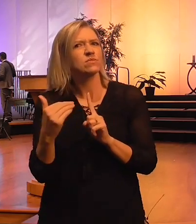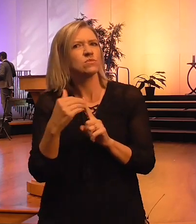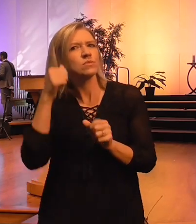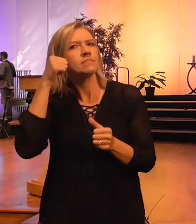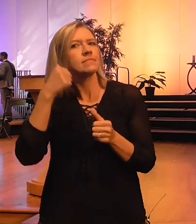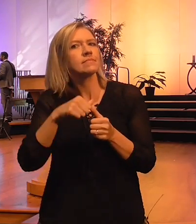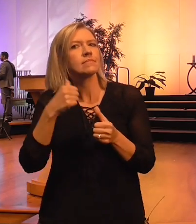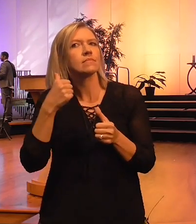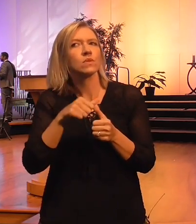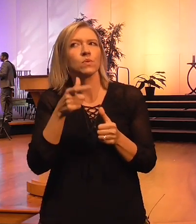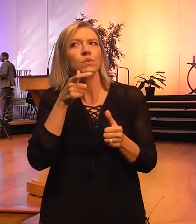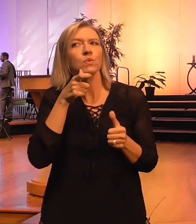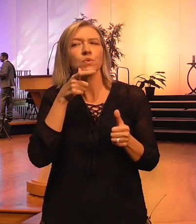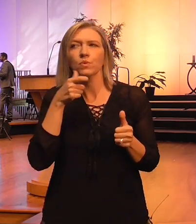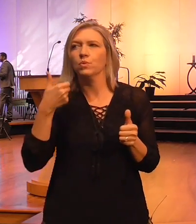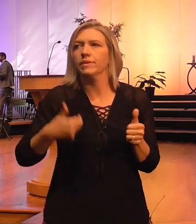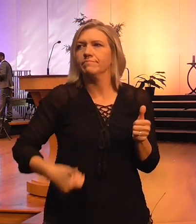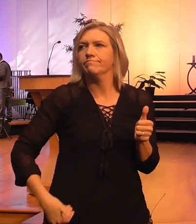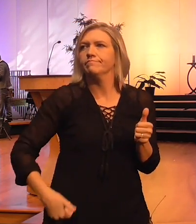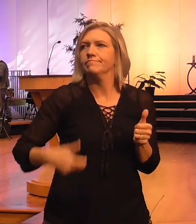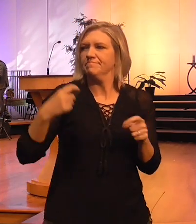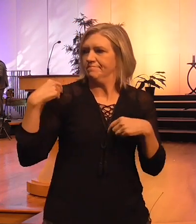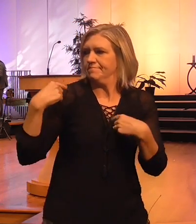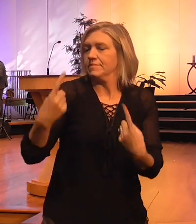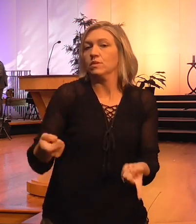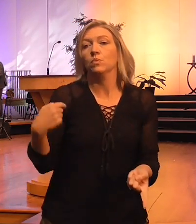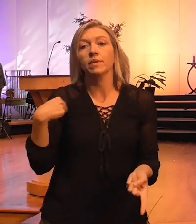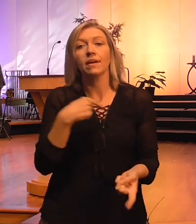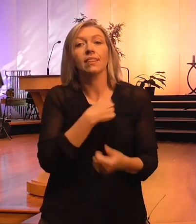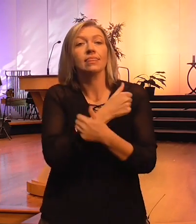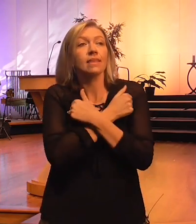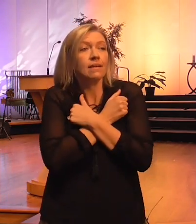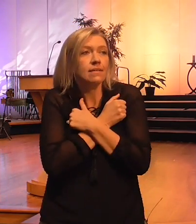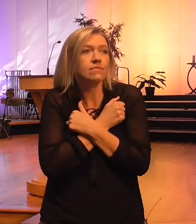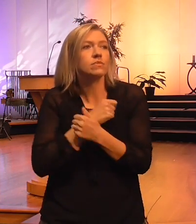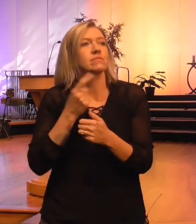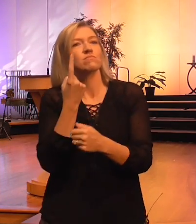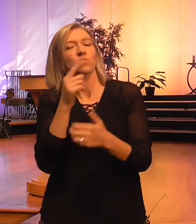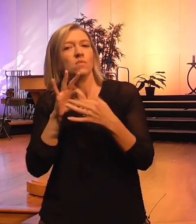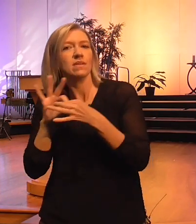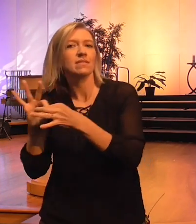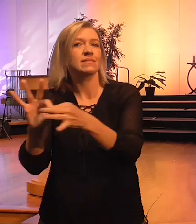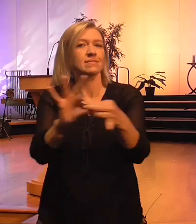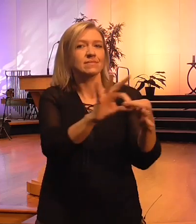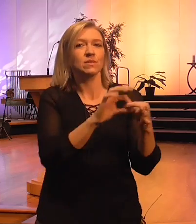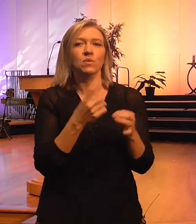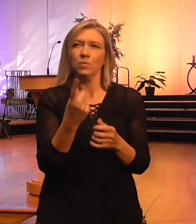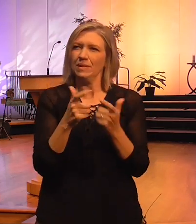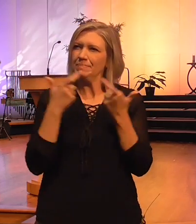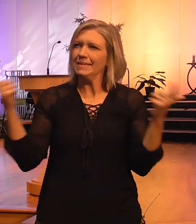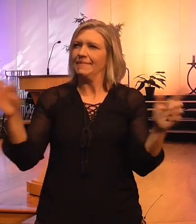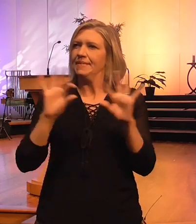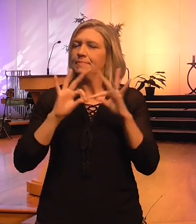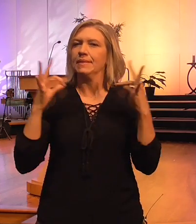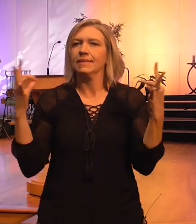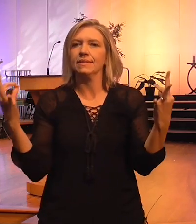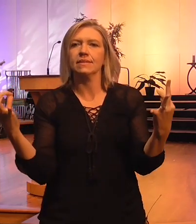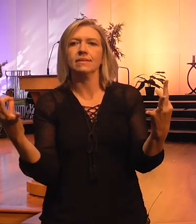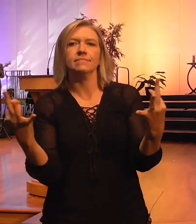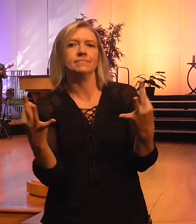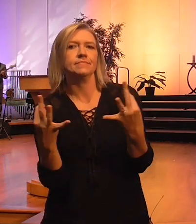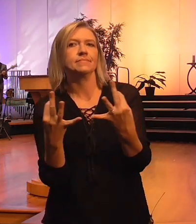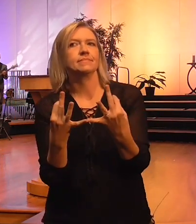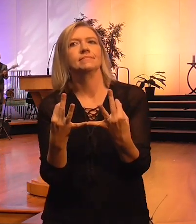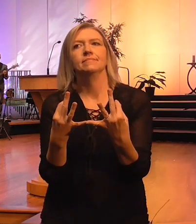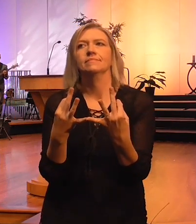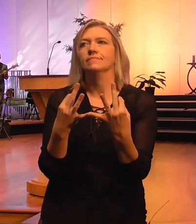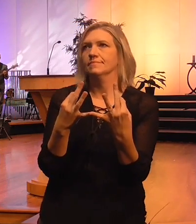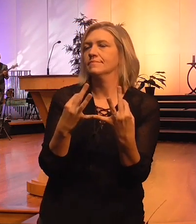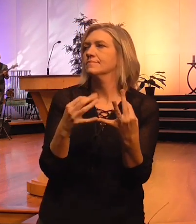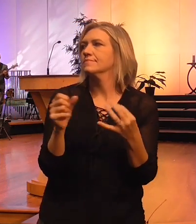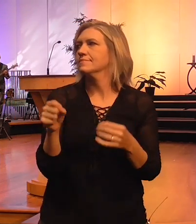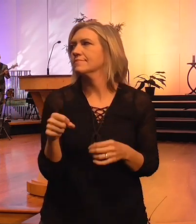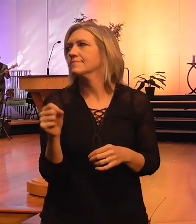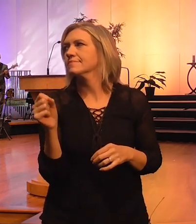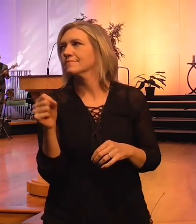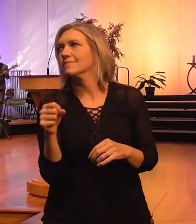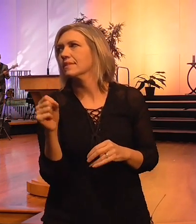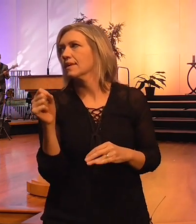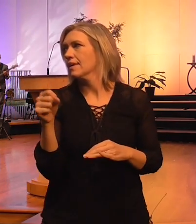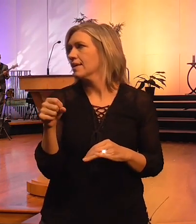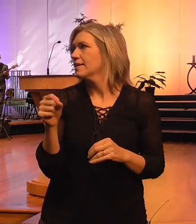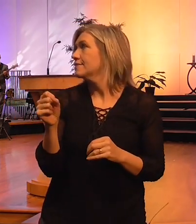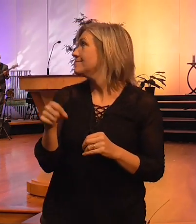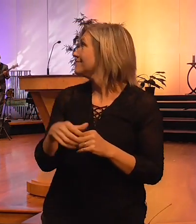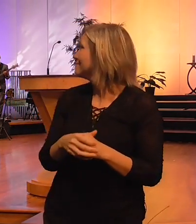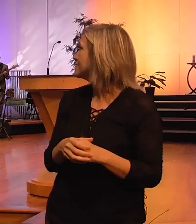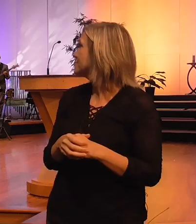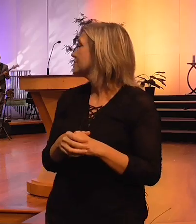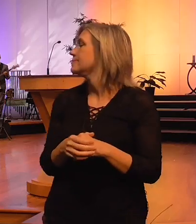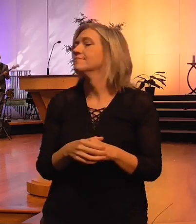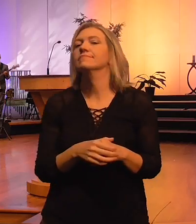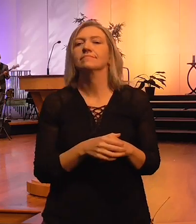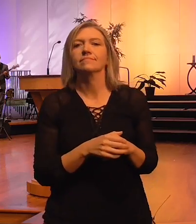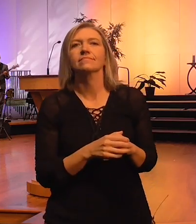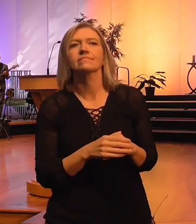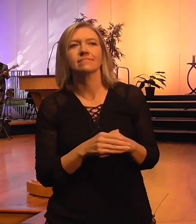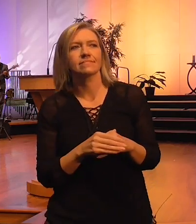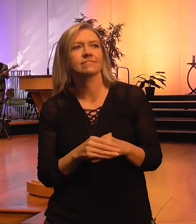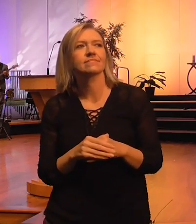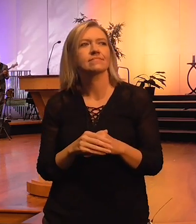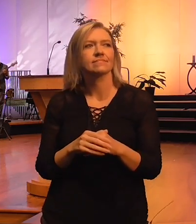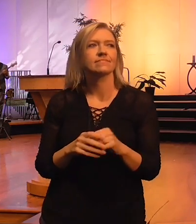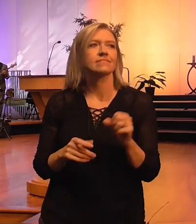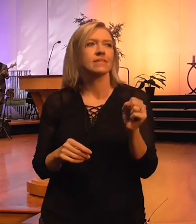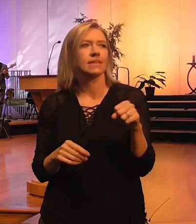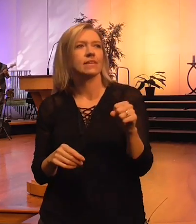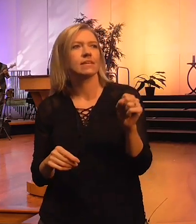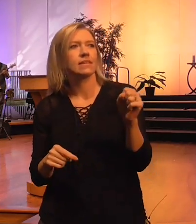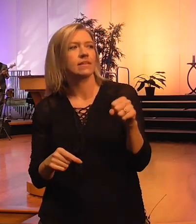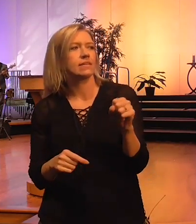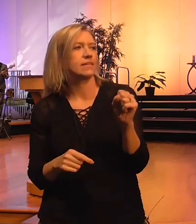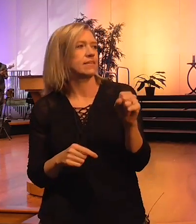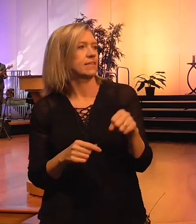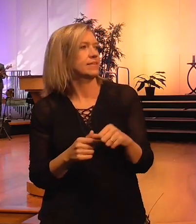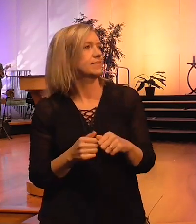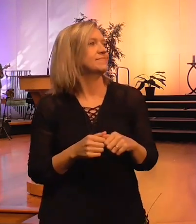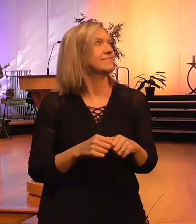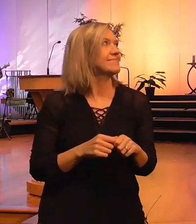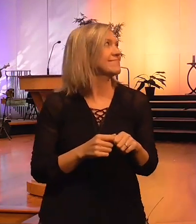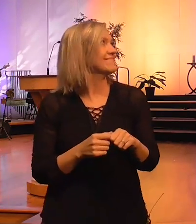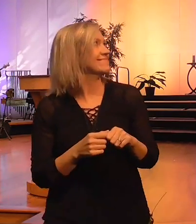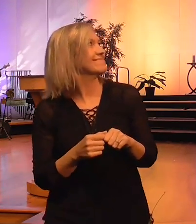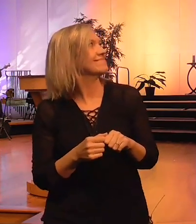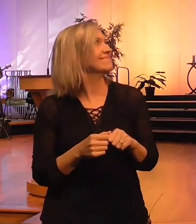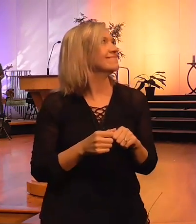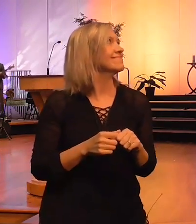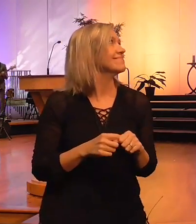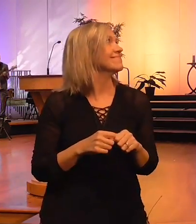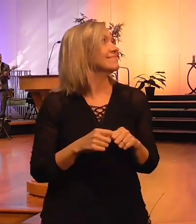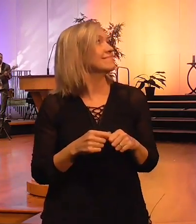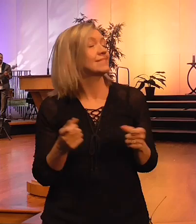quiénes somos. ven a ser nosotros, me amo, quiero una gran familia, él, sí, oye, oye, oye, sí, sí,